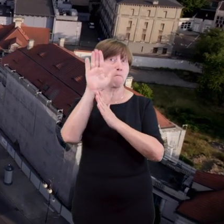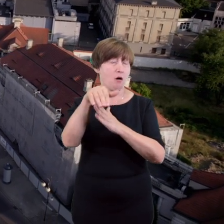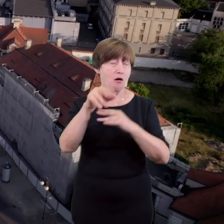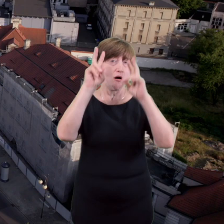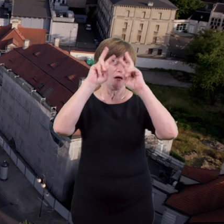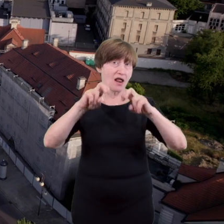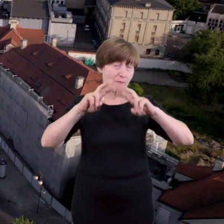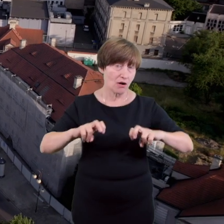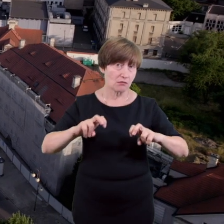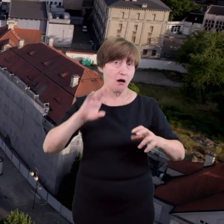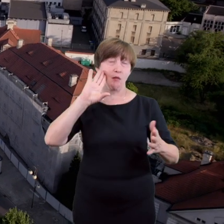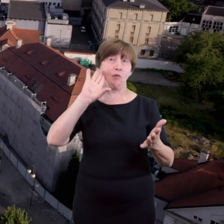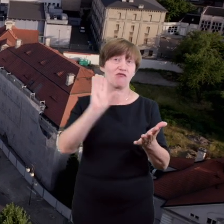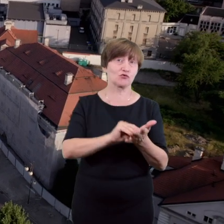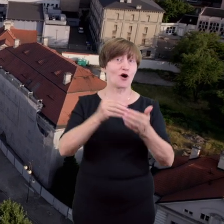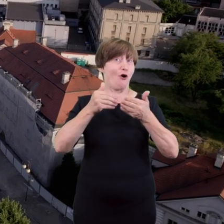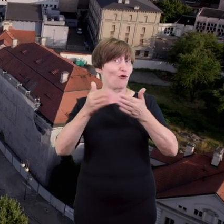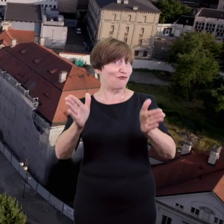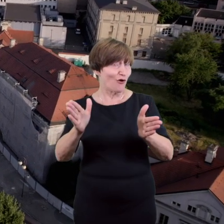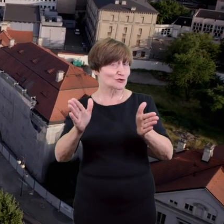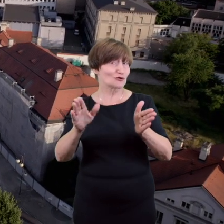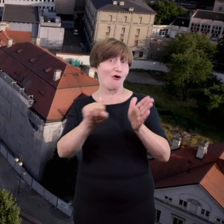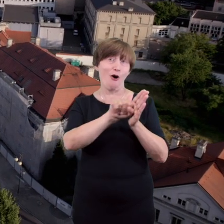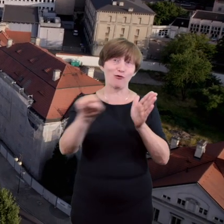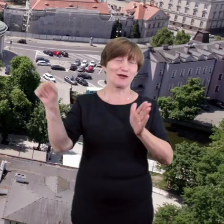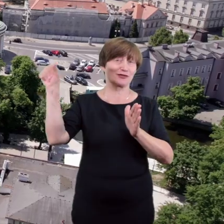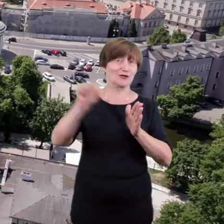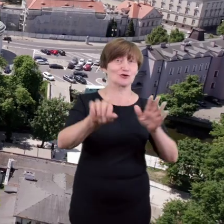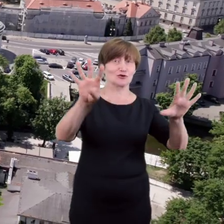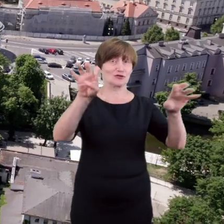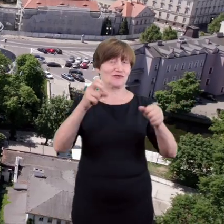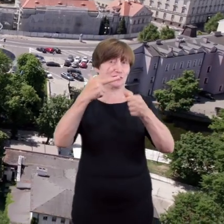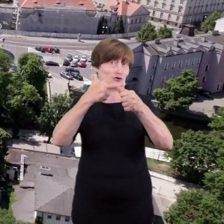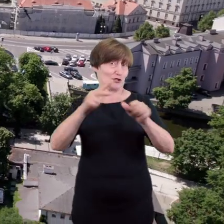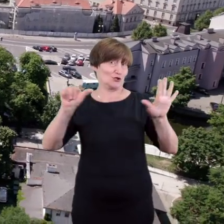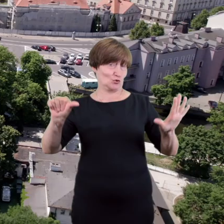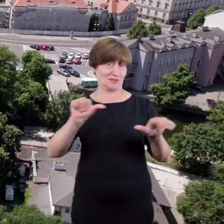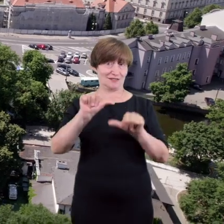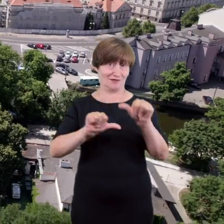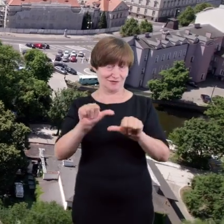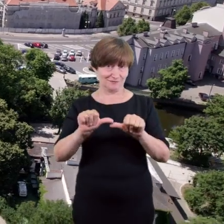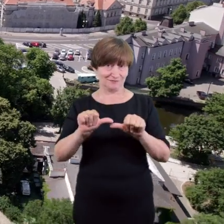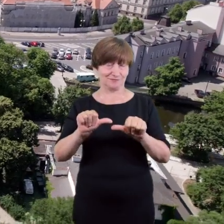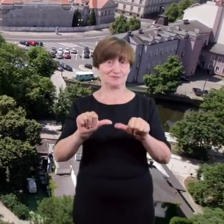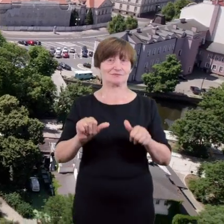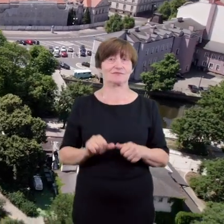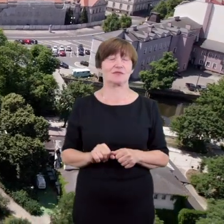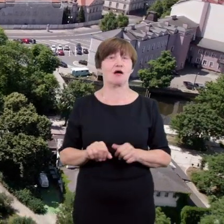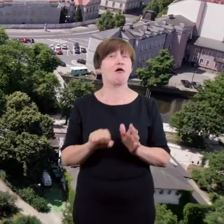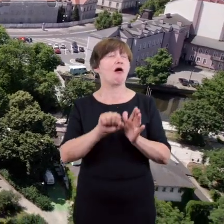dumy kaliszan zachwyca zarówno pięknem architektonicznym jak i sposobem